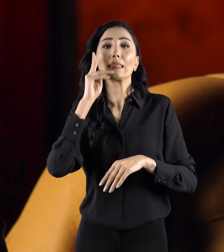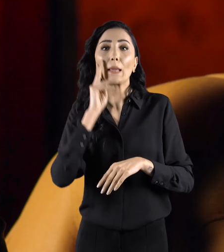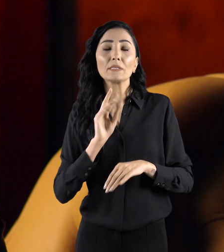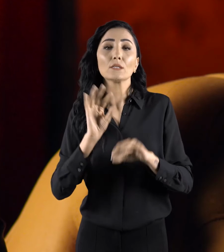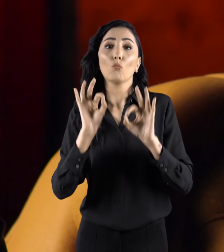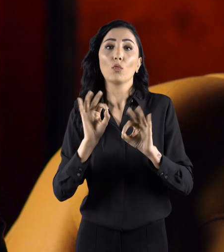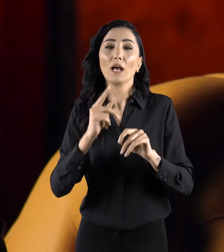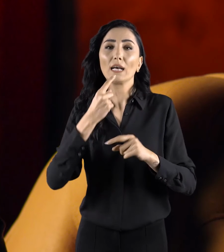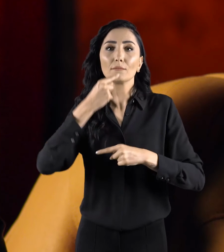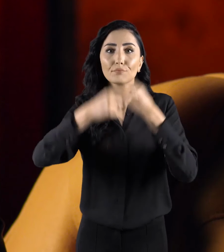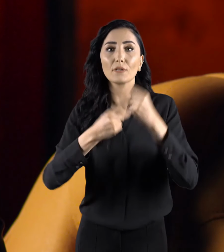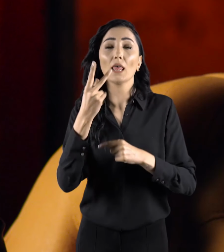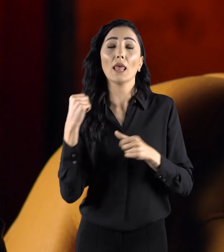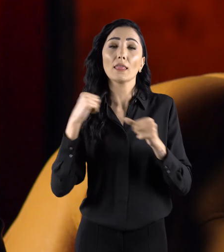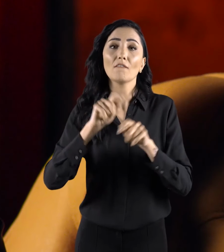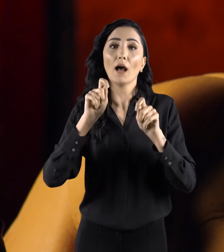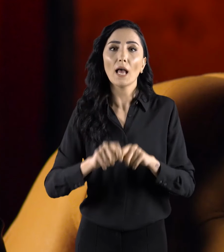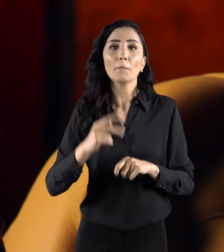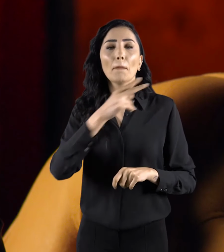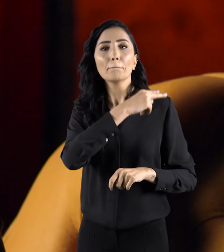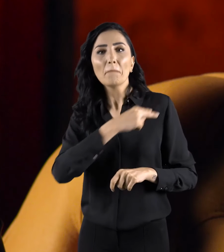Baca temizliğini yılda iki kez yaptırmayı ihmal etmeyin.